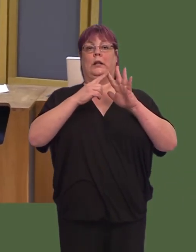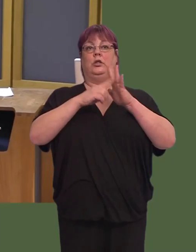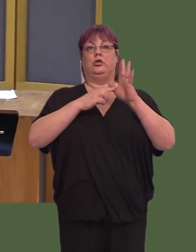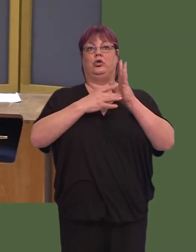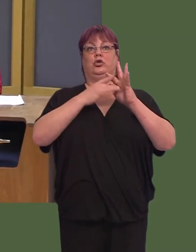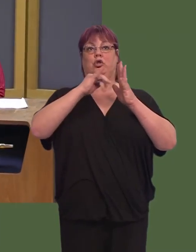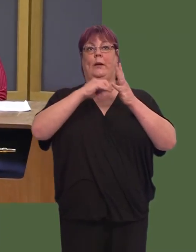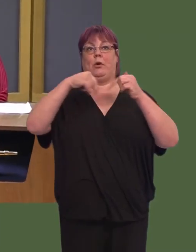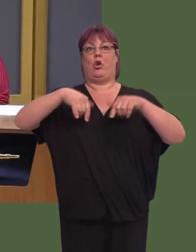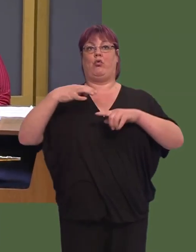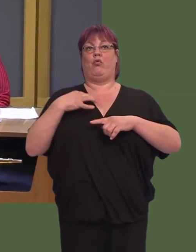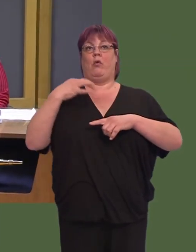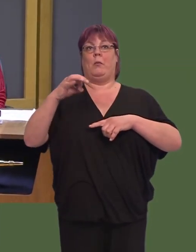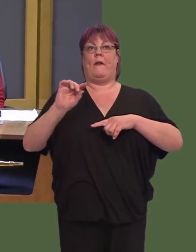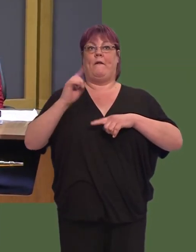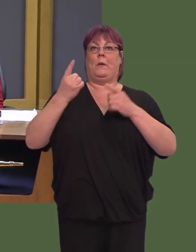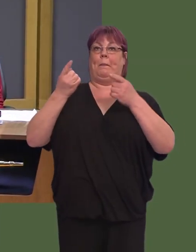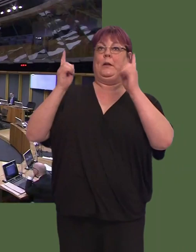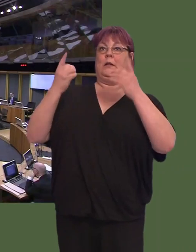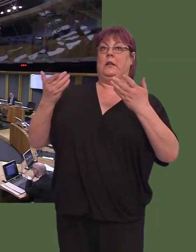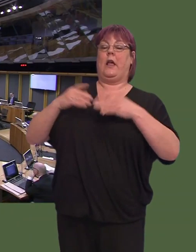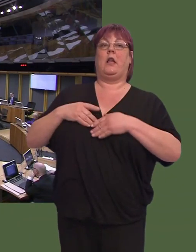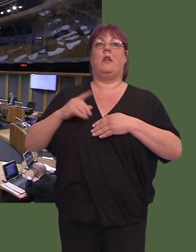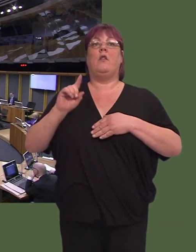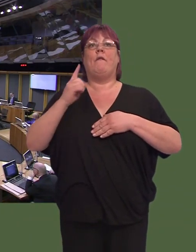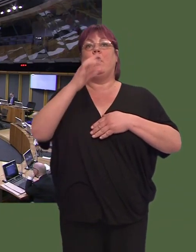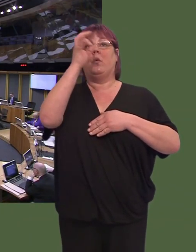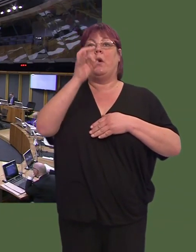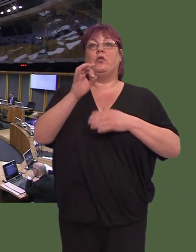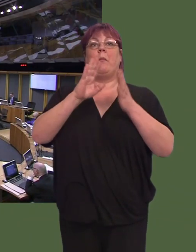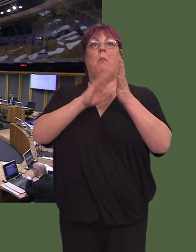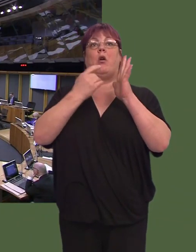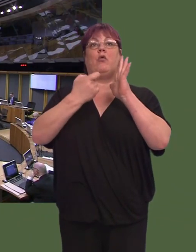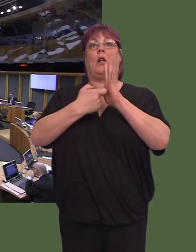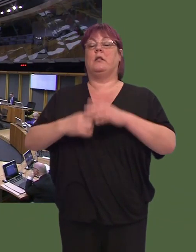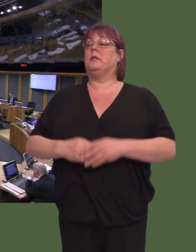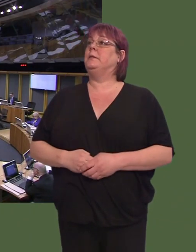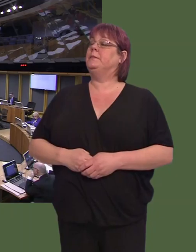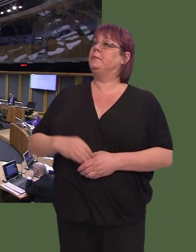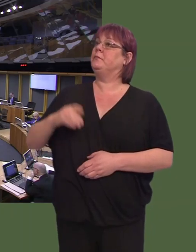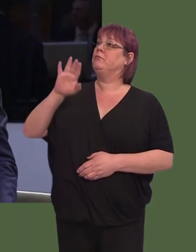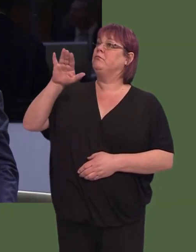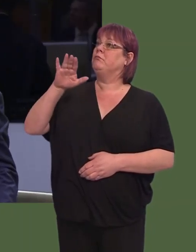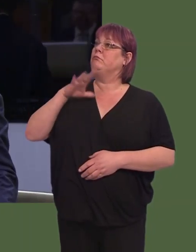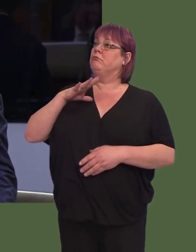Mark Reckless AM: 1. A wnaiff y Prif Weinidog gadarnhau ar Ùl cyrraedd pa gost y bydd Llywodraeth Cymru'n